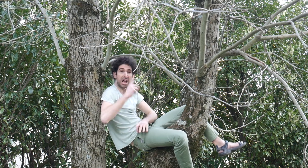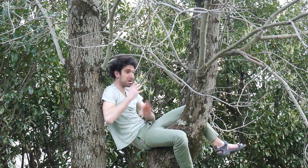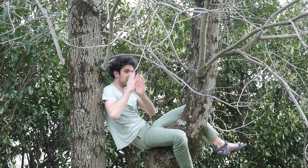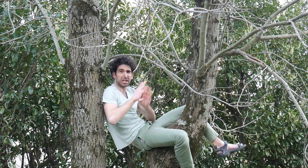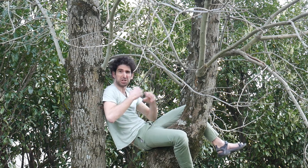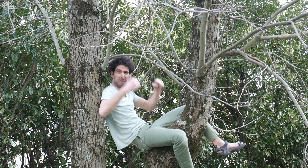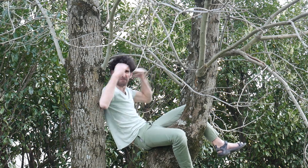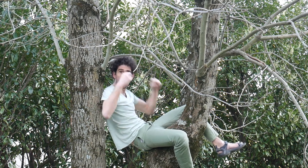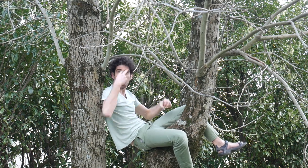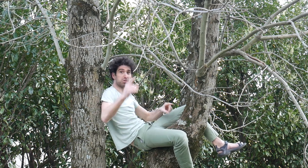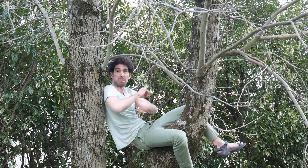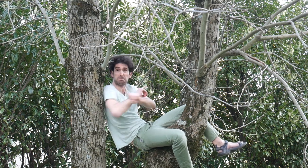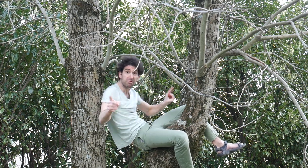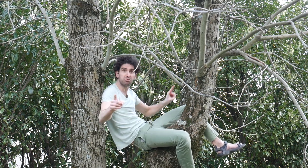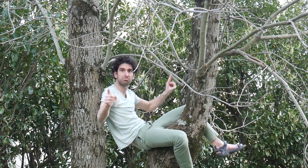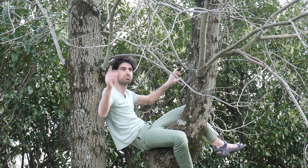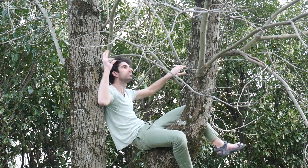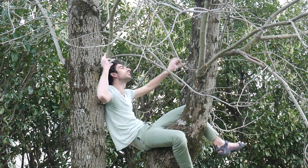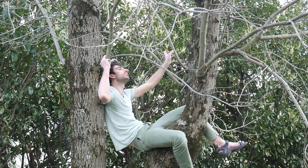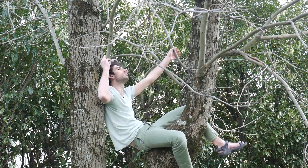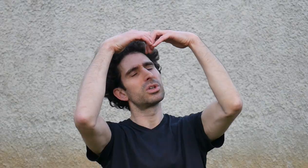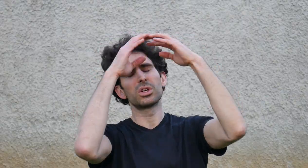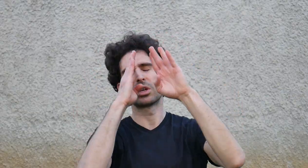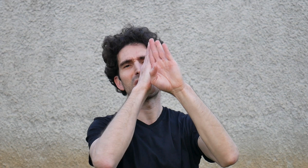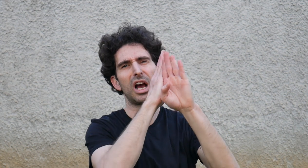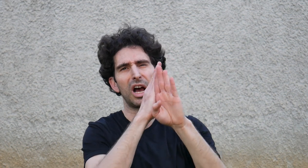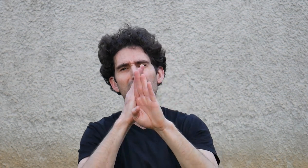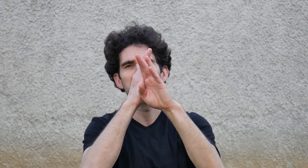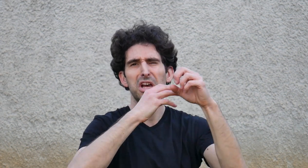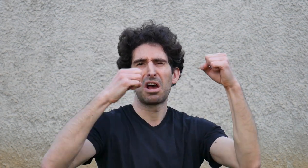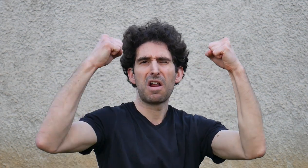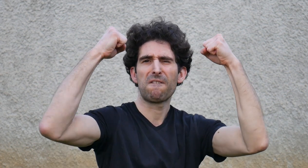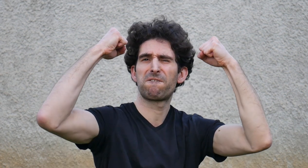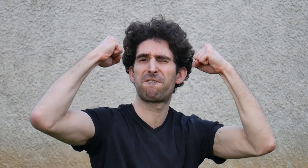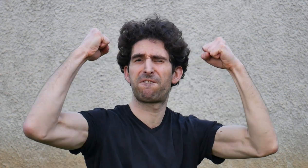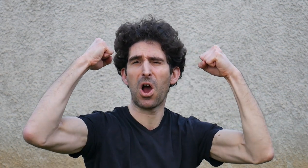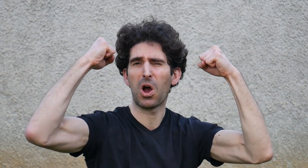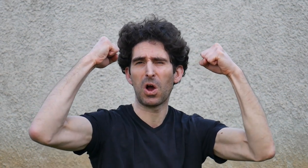"Je suis trop fort pour me cacher." "Tu ne me vois pas." Le paresseux est fort pour se cacher.